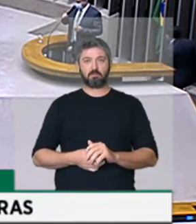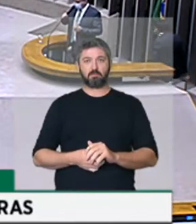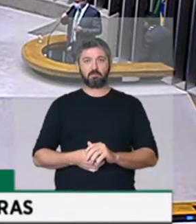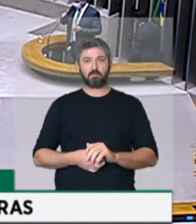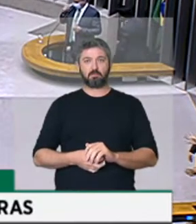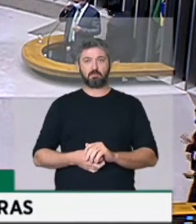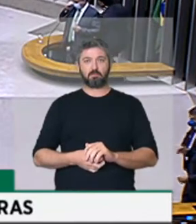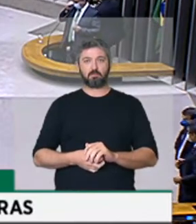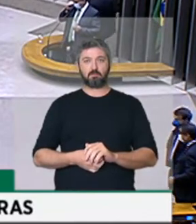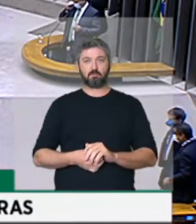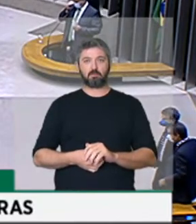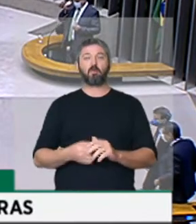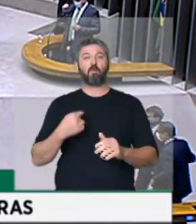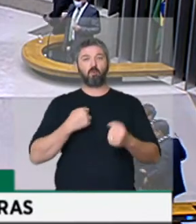LÍDER DO GOVERNO, DEPUTADO